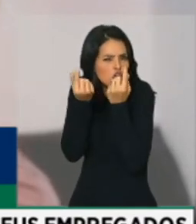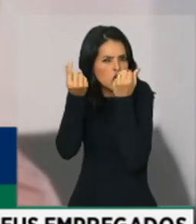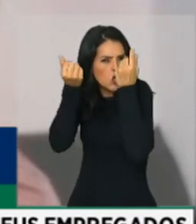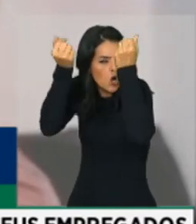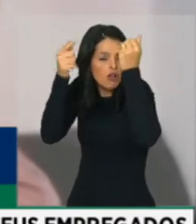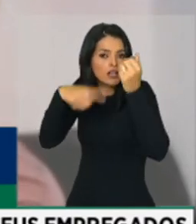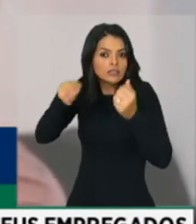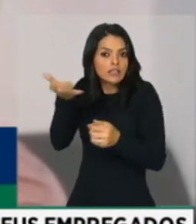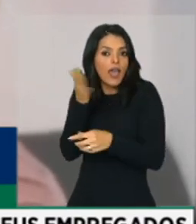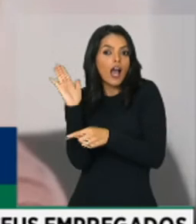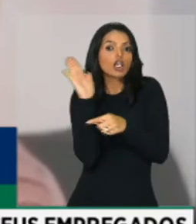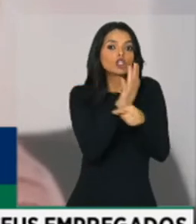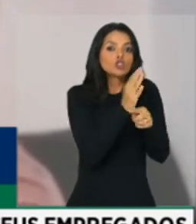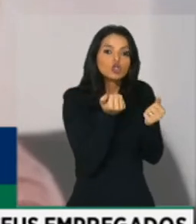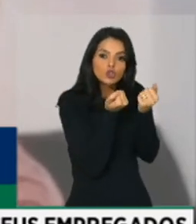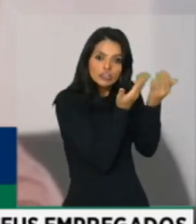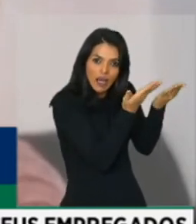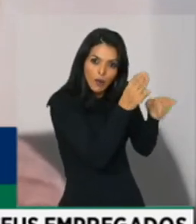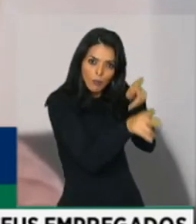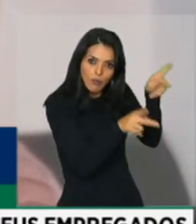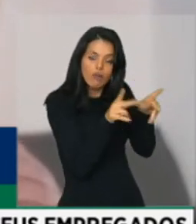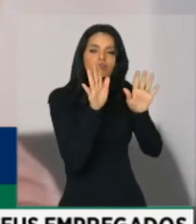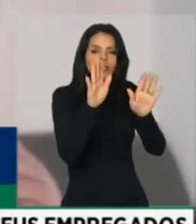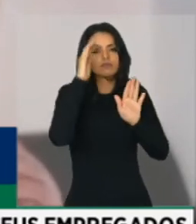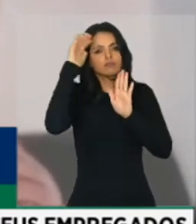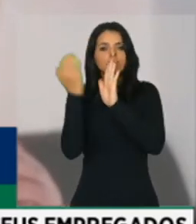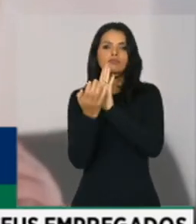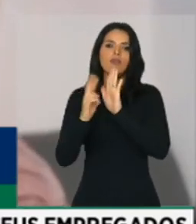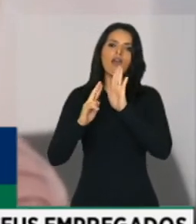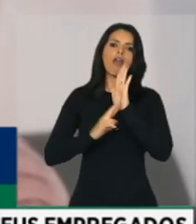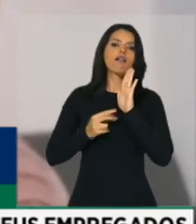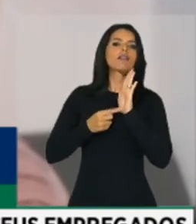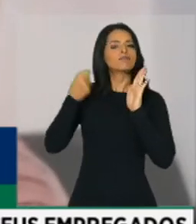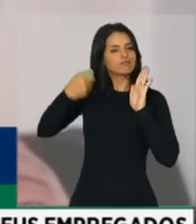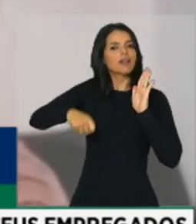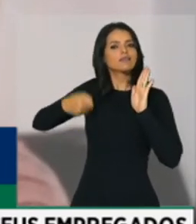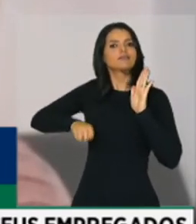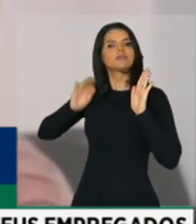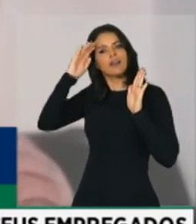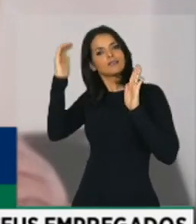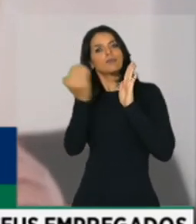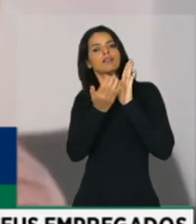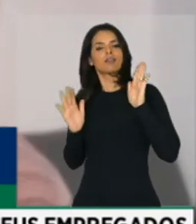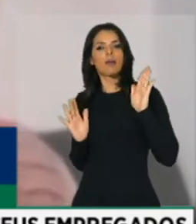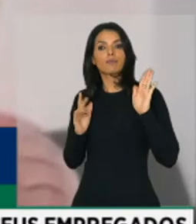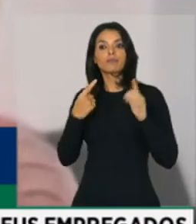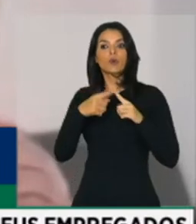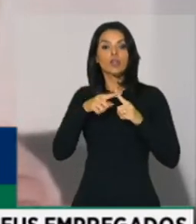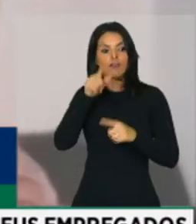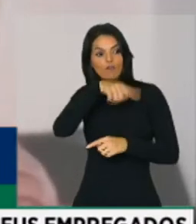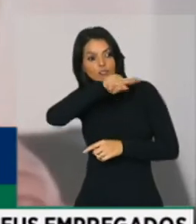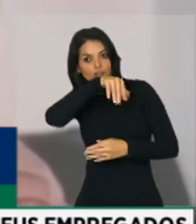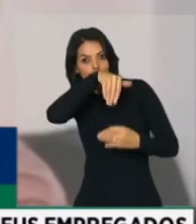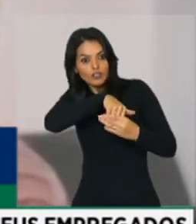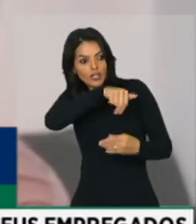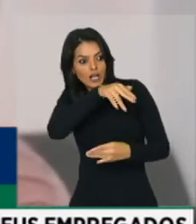PRECISA CONTRIBUIR SEGUNDO UM CRITÉRIO TÉCNICO PELO MENOS. E, NA VERDADE, QUEM ESTÁ DIZENDO NÃO ESTÁ NEGANDO A IDEIA DE QUE O SETOR PRIVADO QUER CONTRIBUIR COM O SUS.